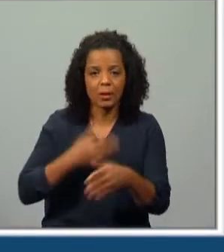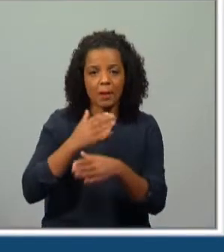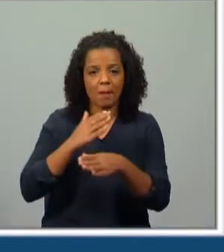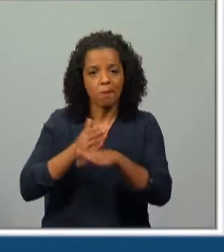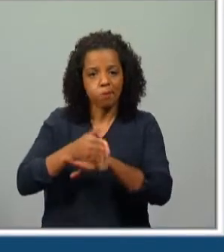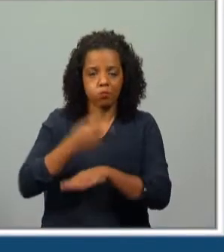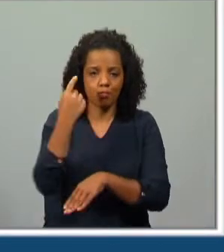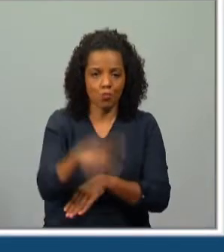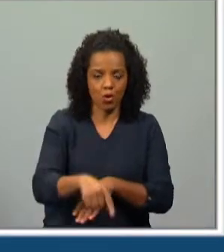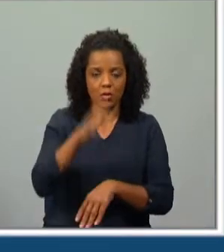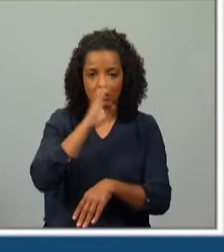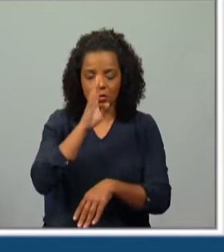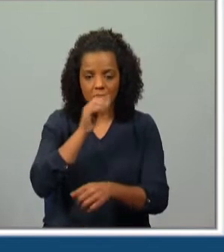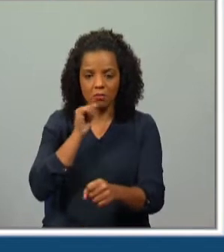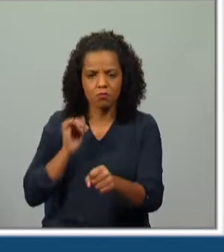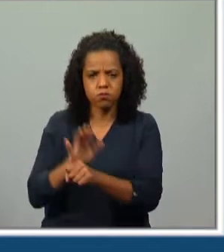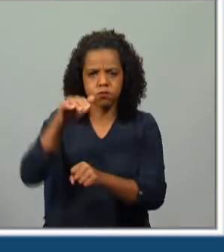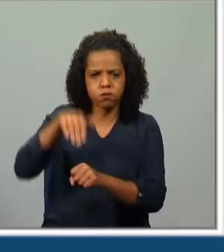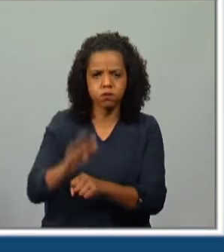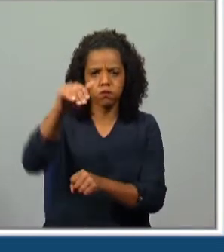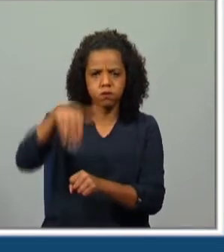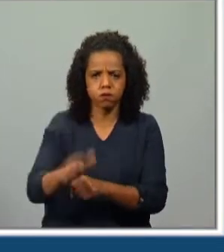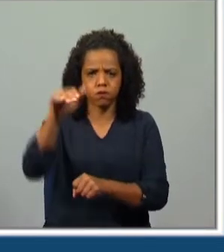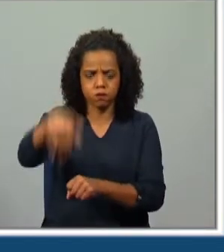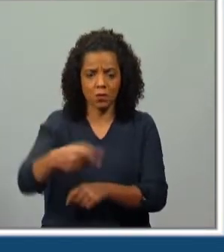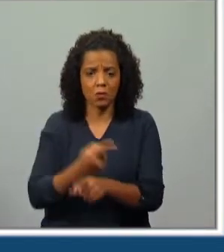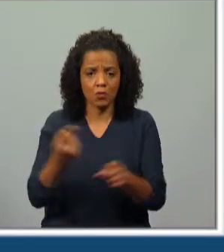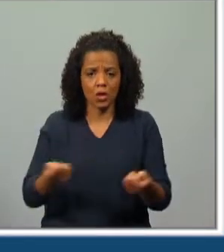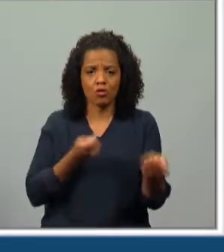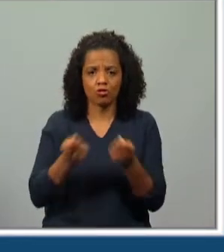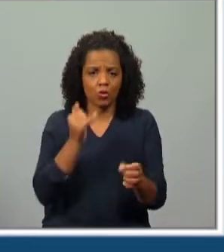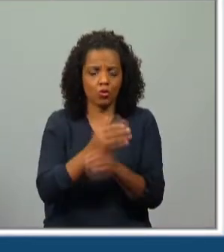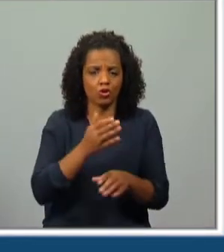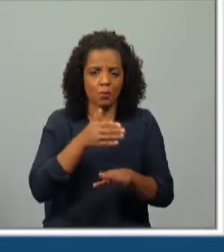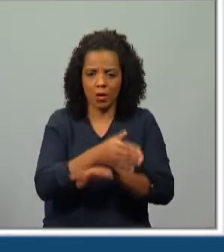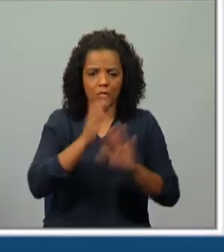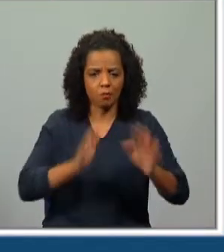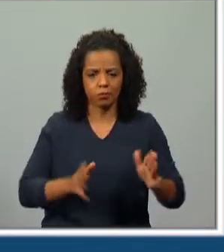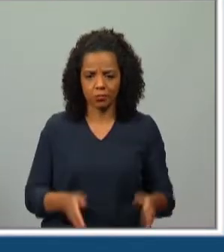quando o mar está agitado pois não precisa de coordenar com outros navios 大海波濤洶湧，何樂而不為需要與其他船隻協調